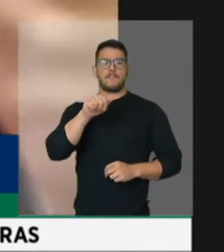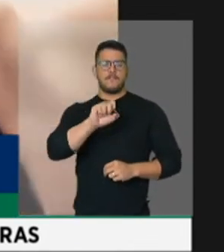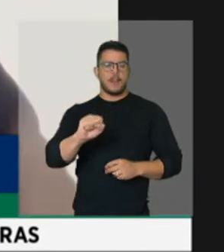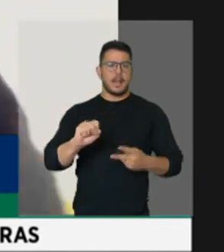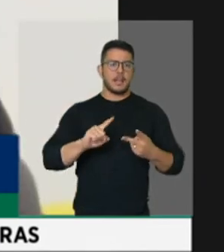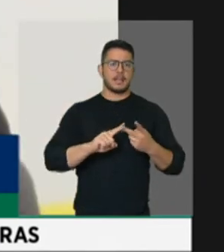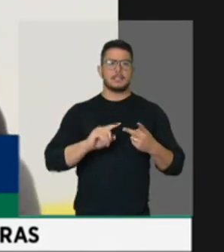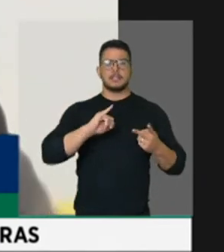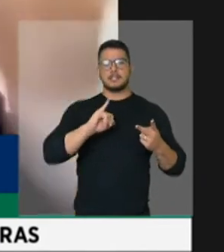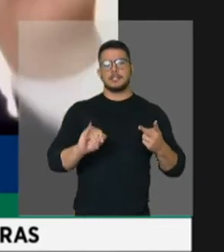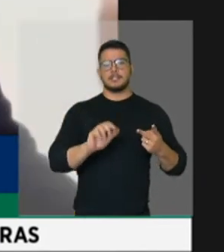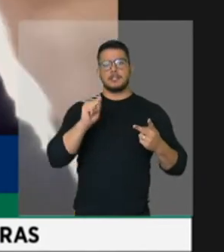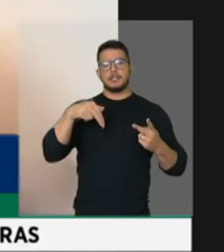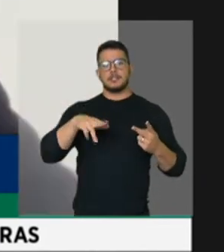HOJE O PDT... AFIRMA A SUA POSIÇÃO EM DEFESA DE UM